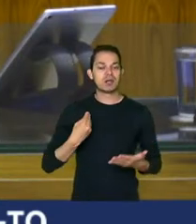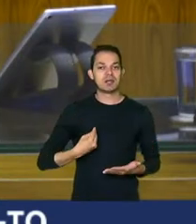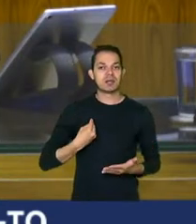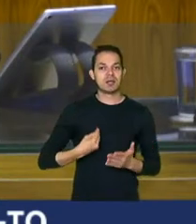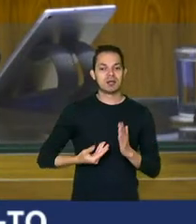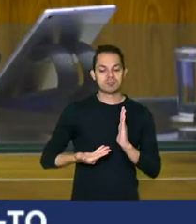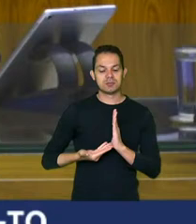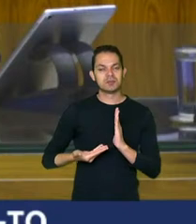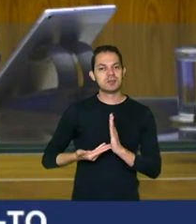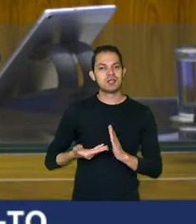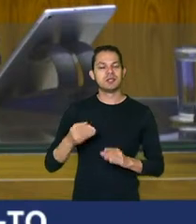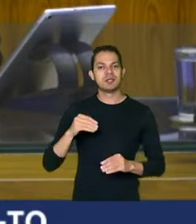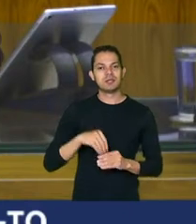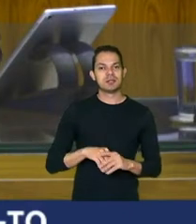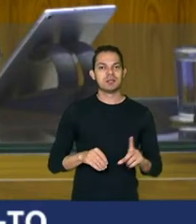E NOS HONRA MUITO AQUI NESSA CÂMARA DOS DEPUTADOS,